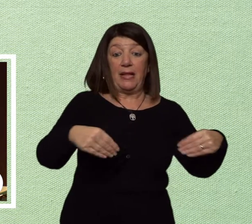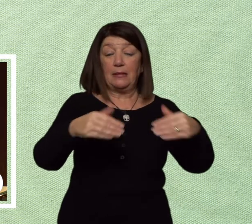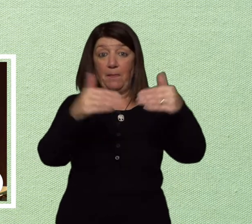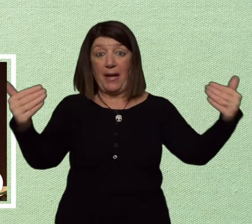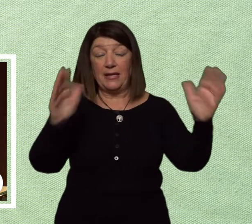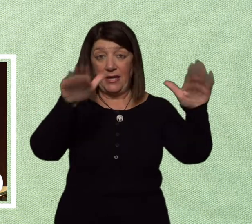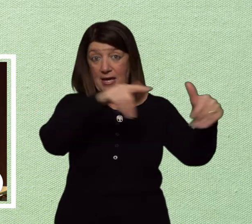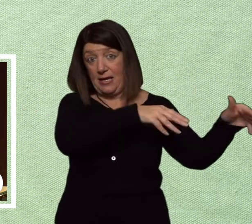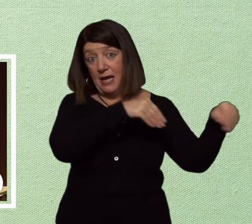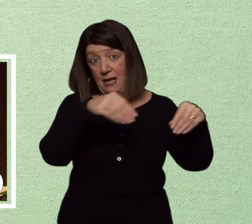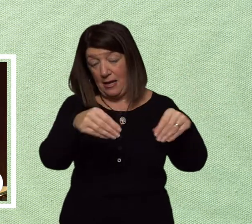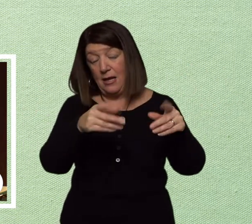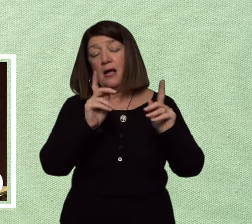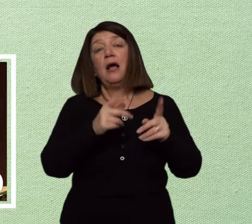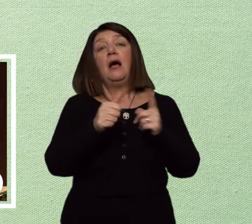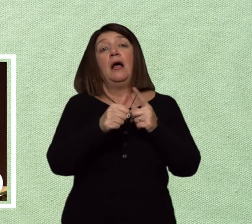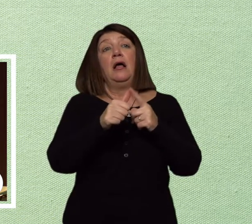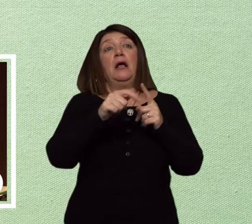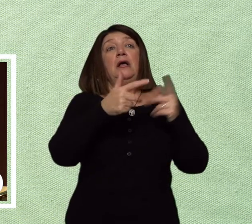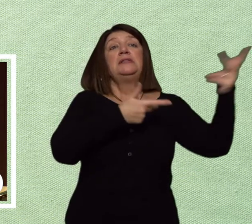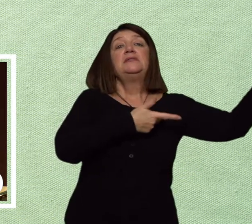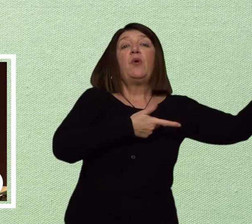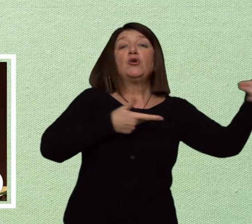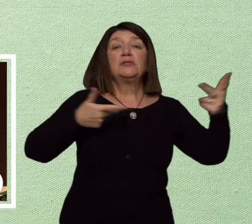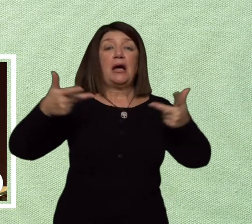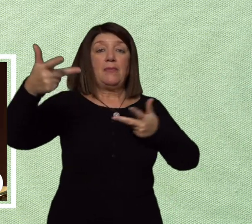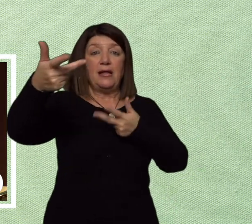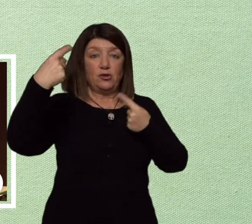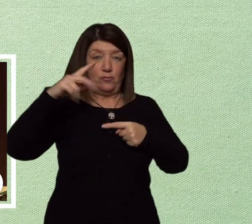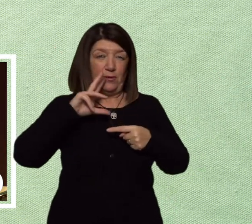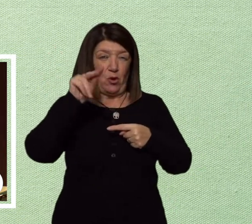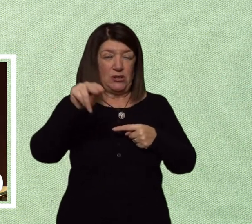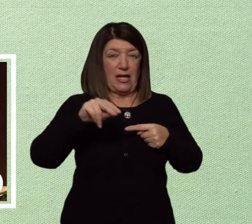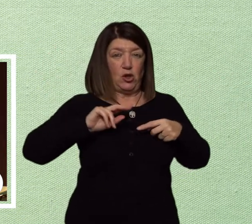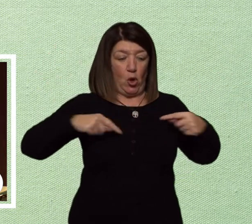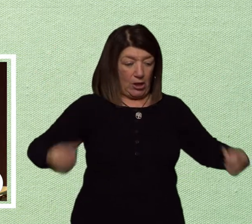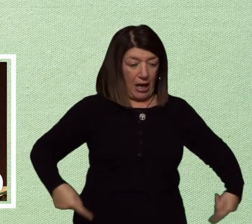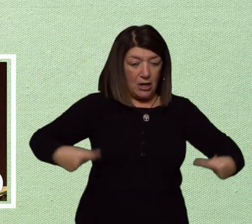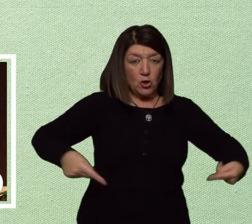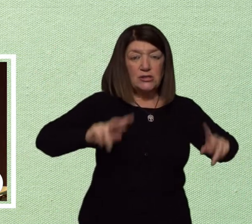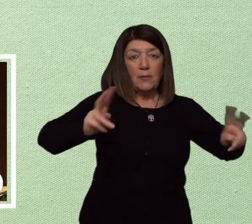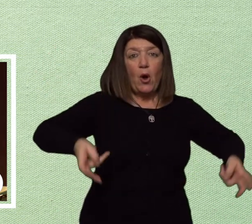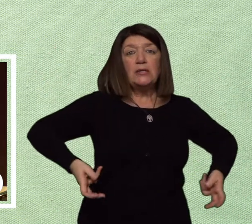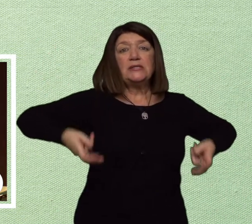dicevamo prima allo spostamento dalla carrozzina, lettino eccetera, ma anche proprio un approccio